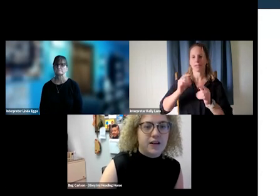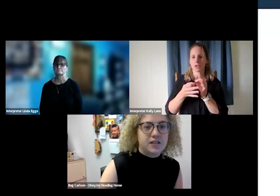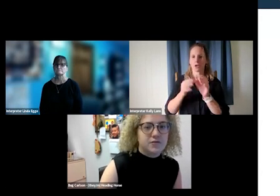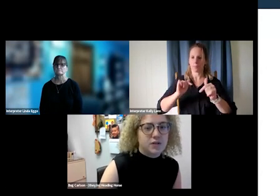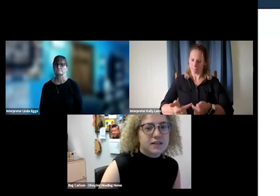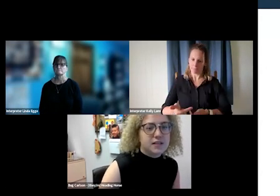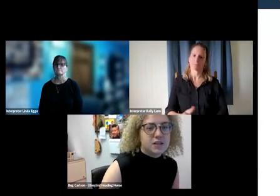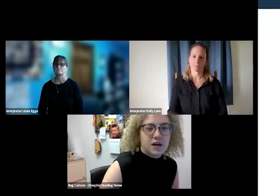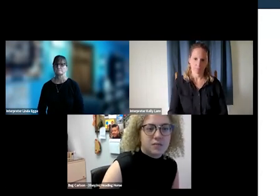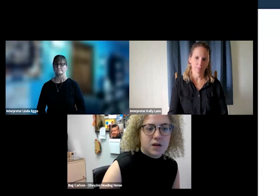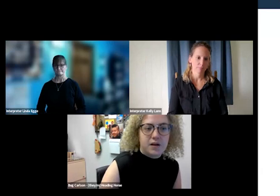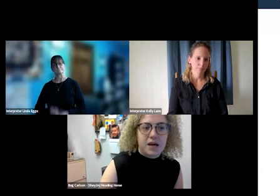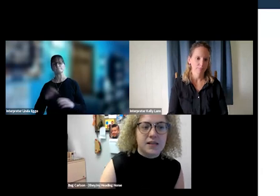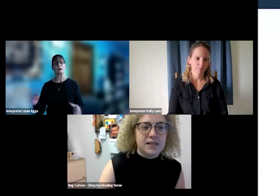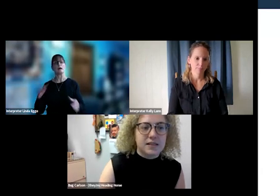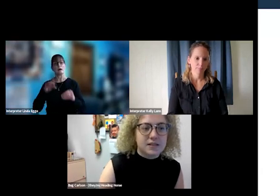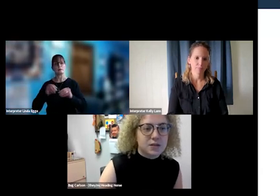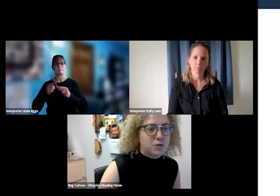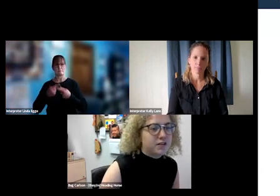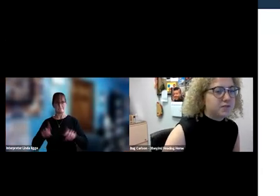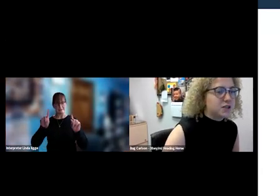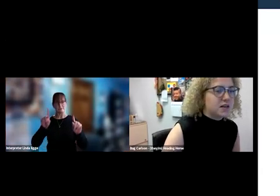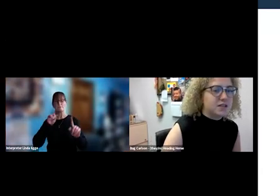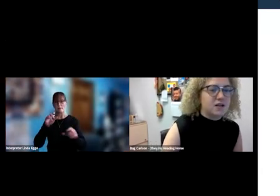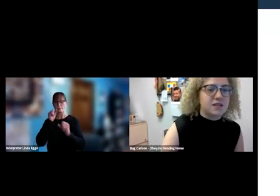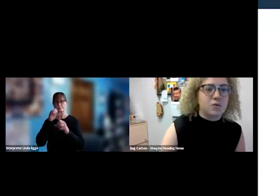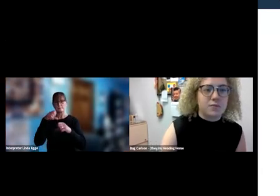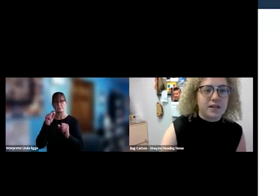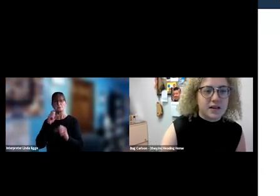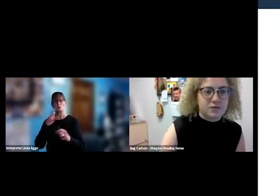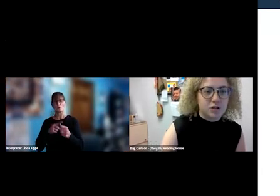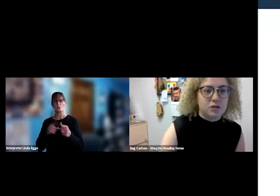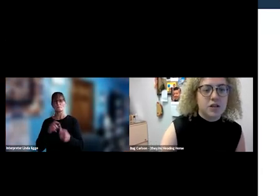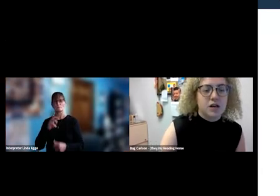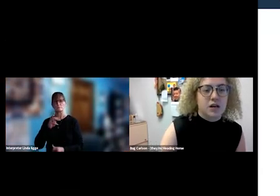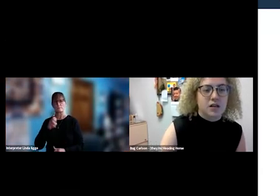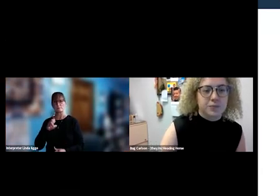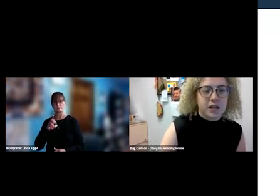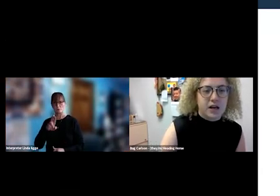Y como ejemplo efectivo, este fue uno de los primeros MSR que alguien de mi equipo escribió